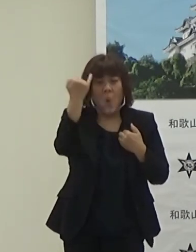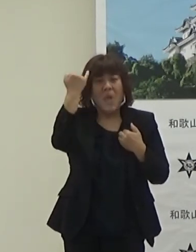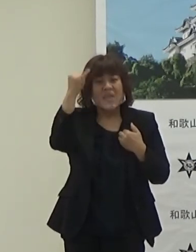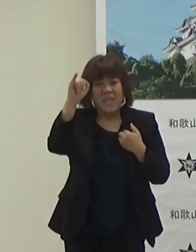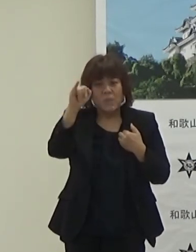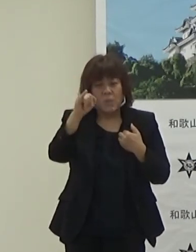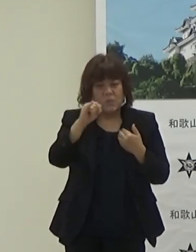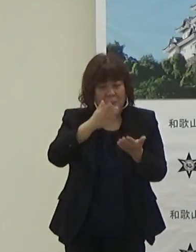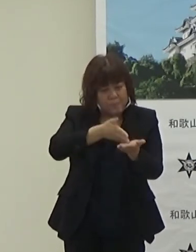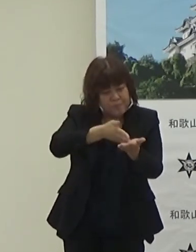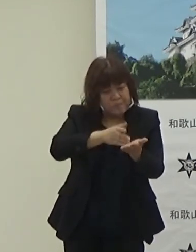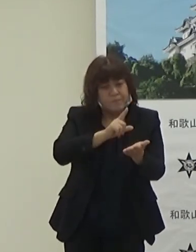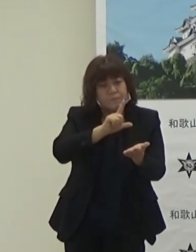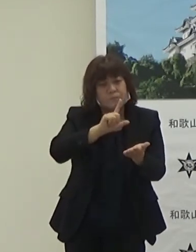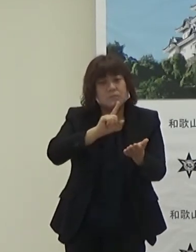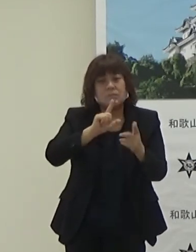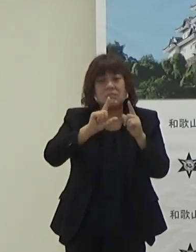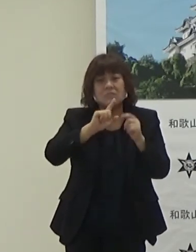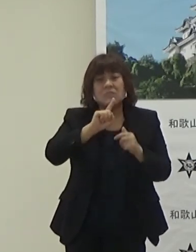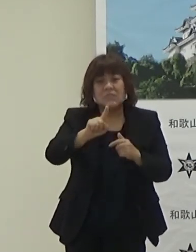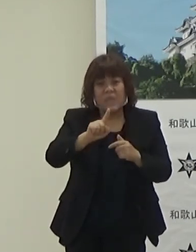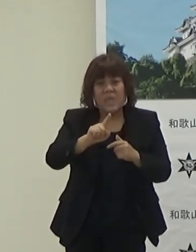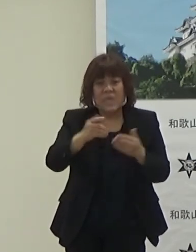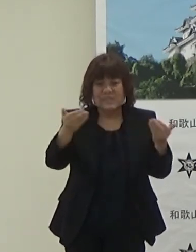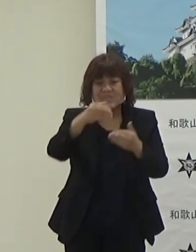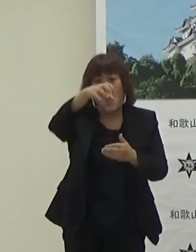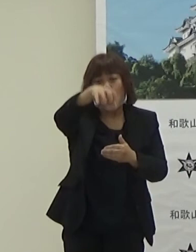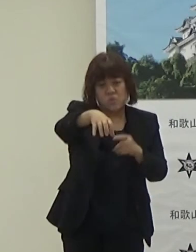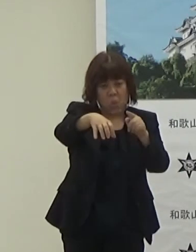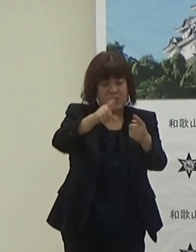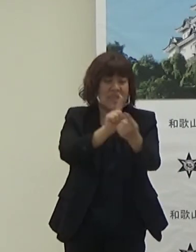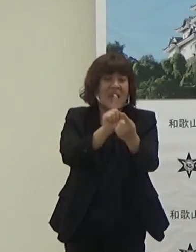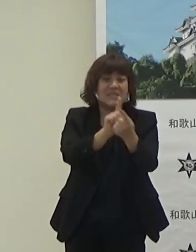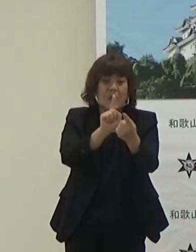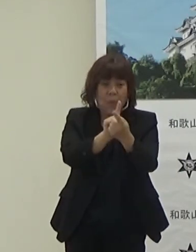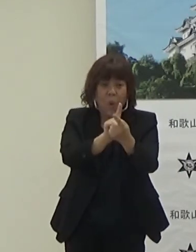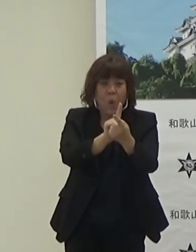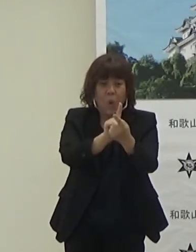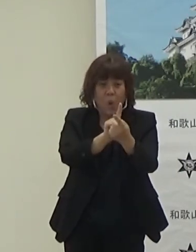言っていって、できるだけ事業者 の方にもそうしたMICE以外のところの部分の